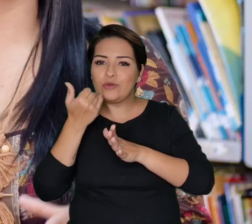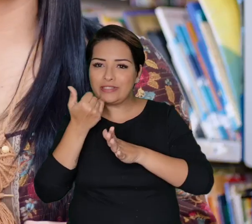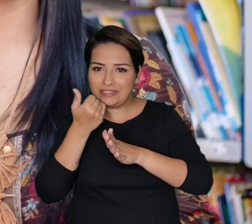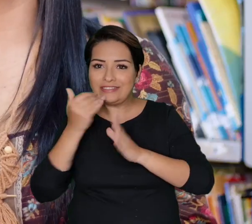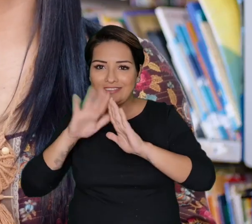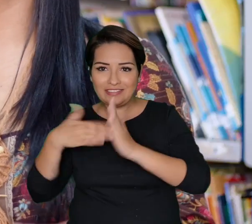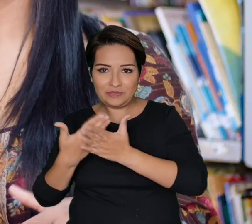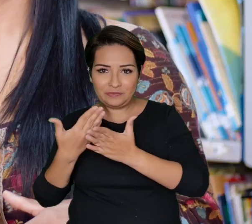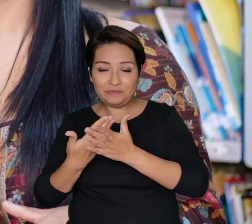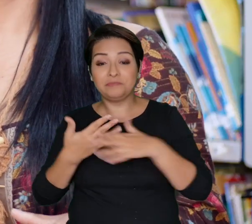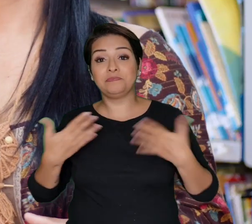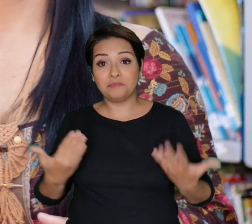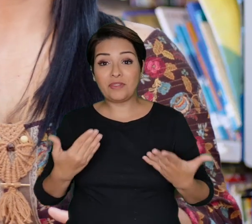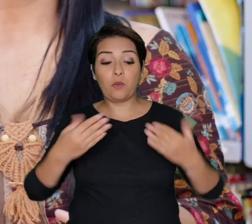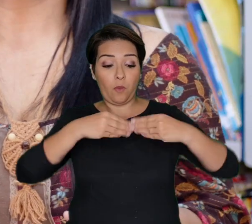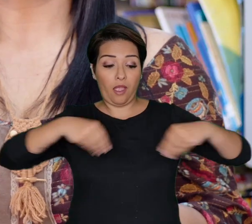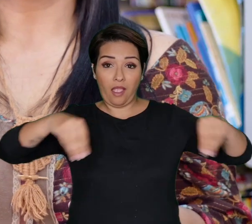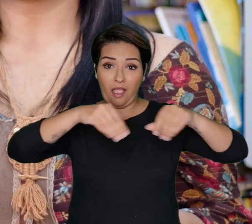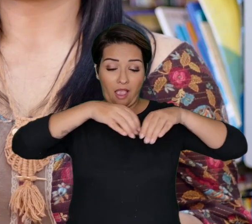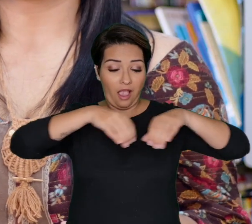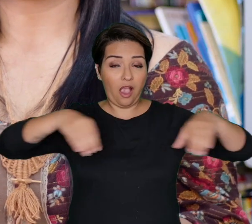A horta tem esses múltiplos